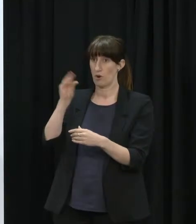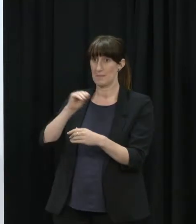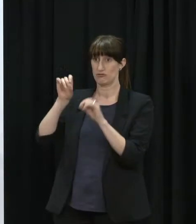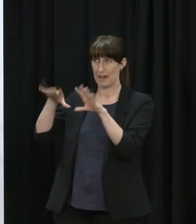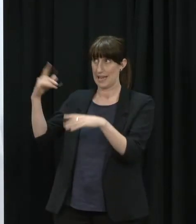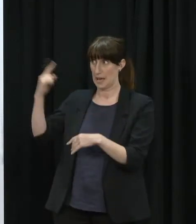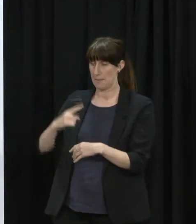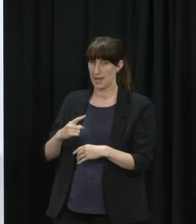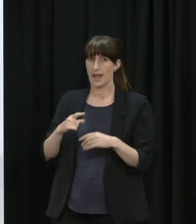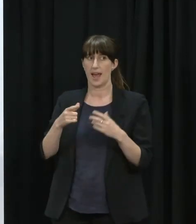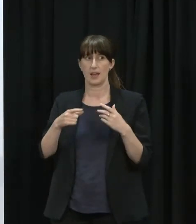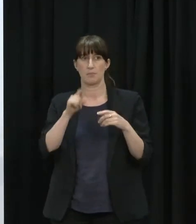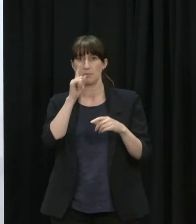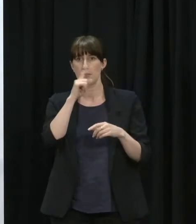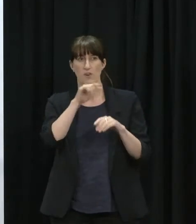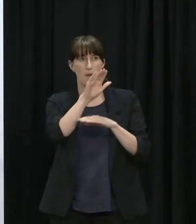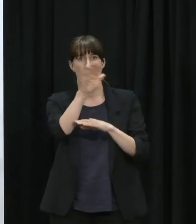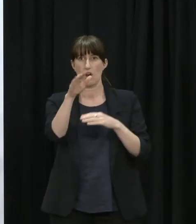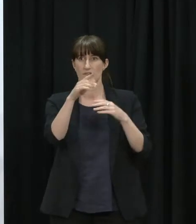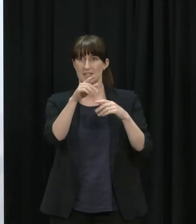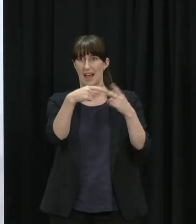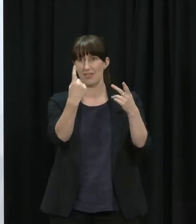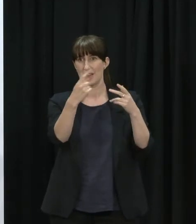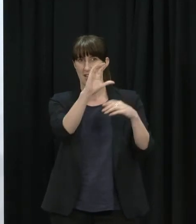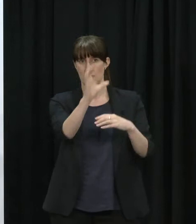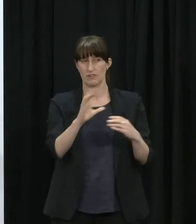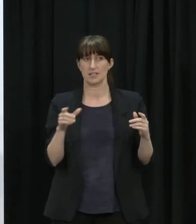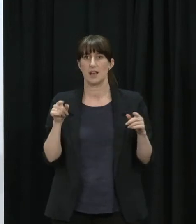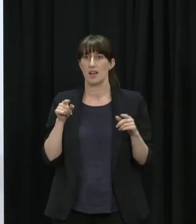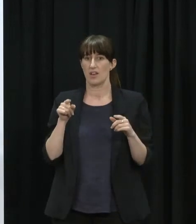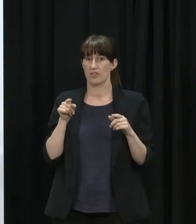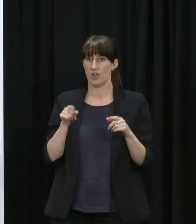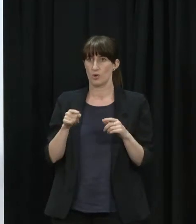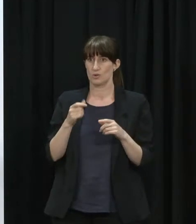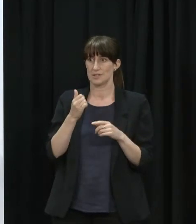I tenei wa ko te katoa.